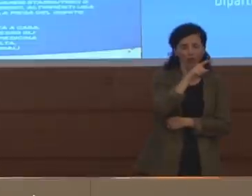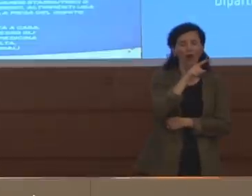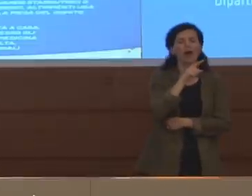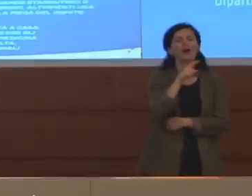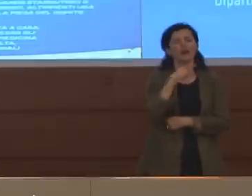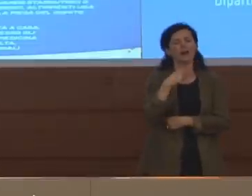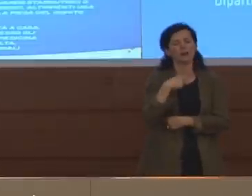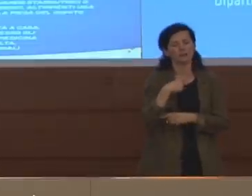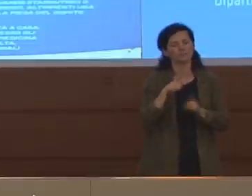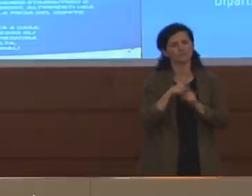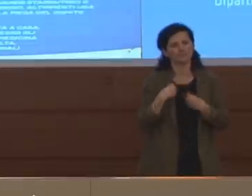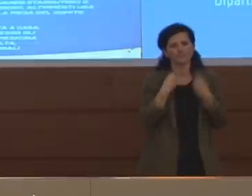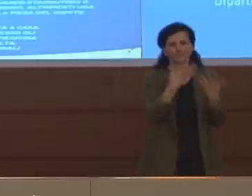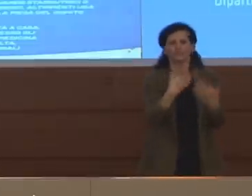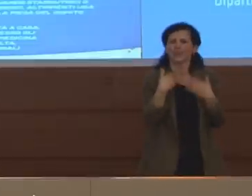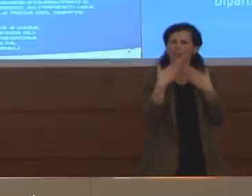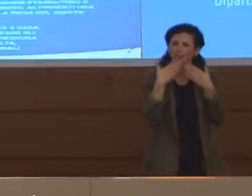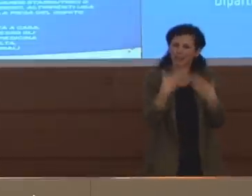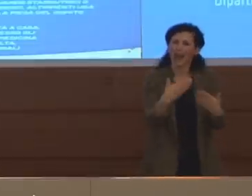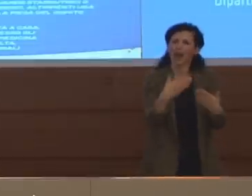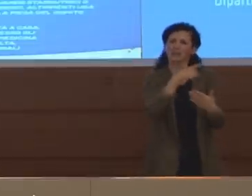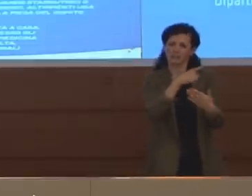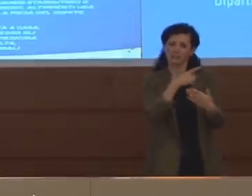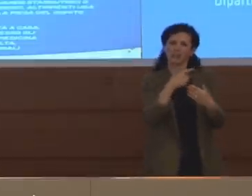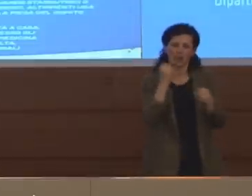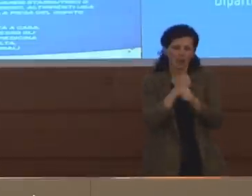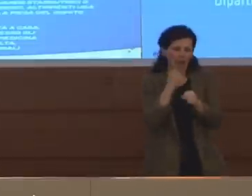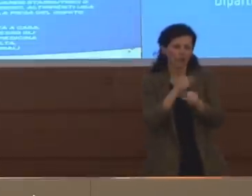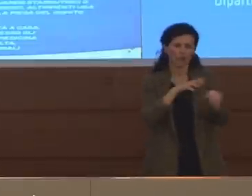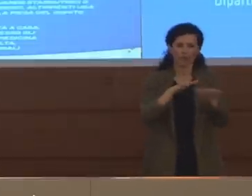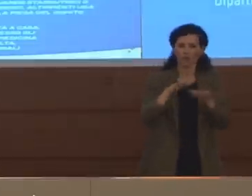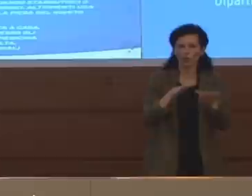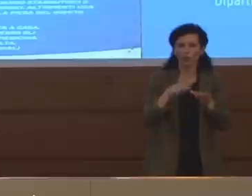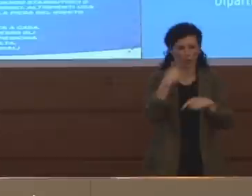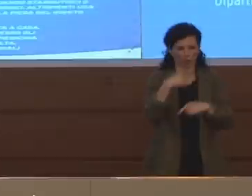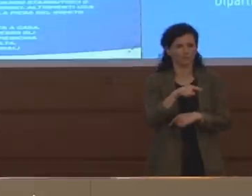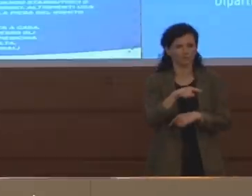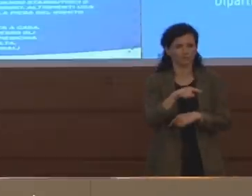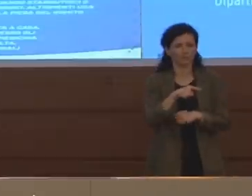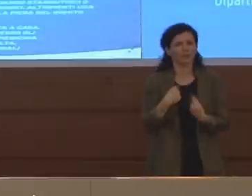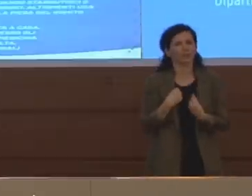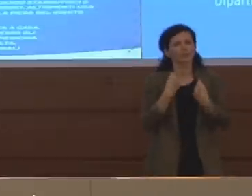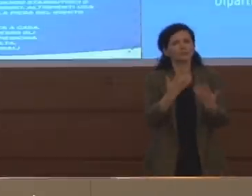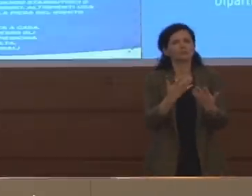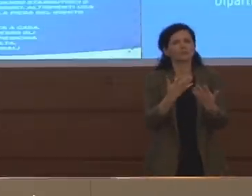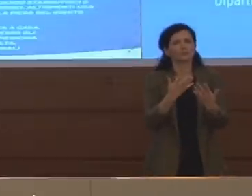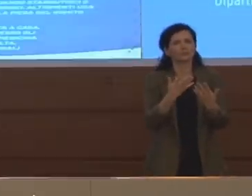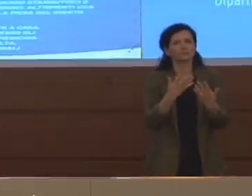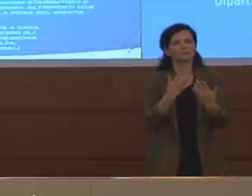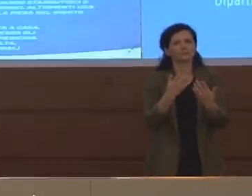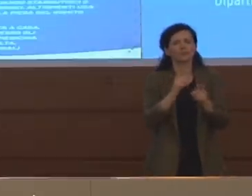più profonda gratitudine, certo di rappresentare il sentimento degli italiani.